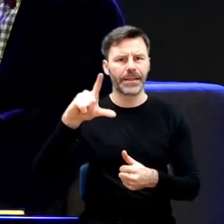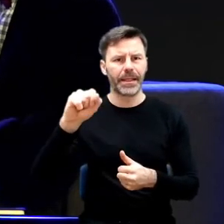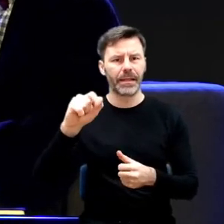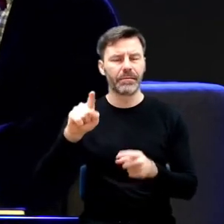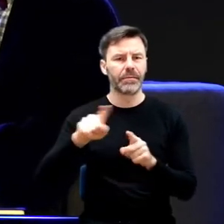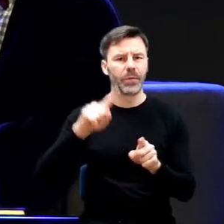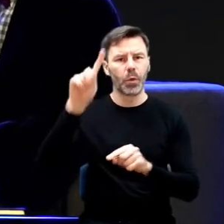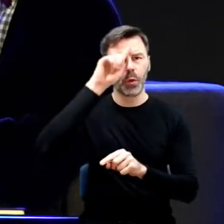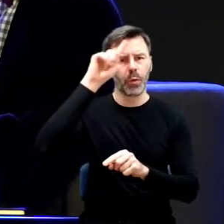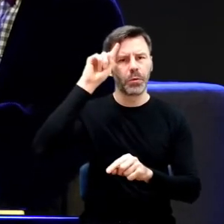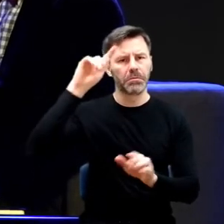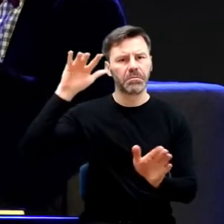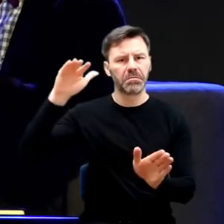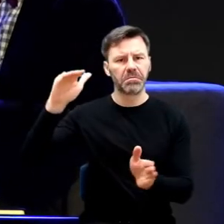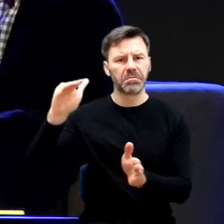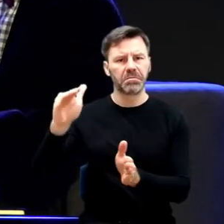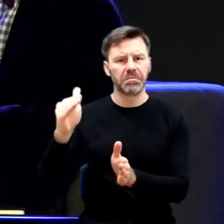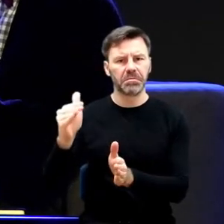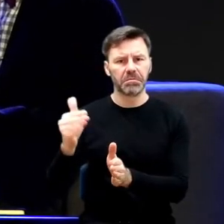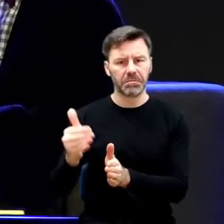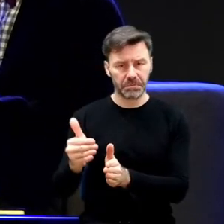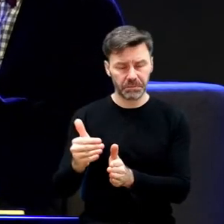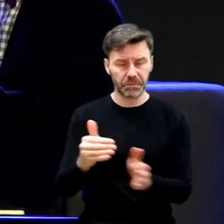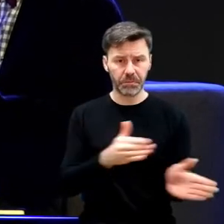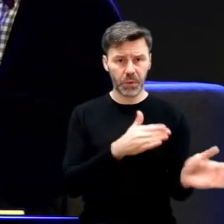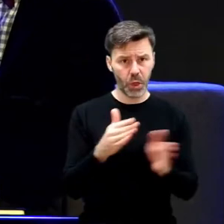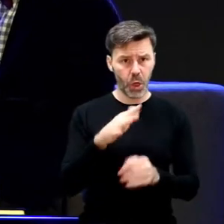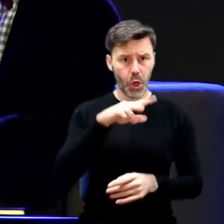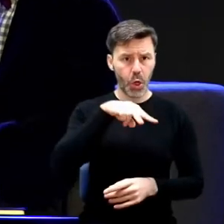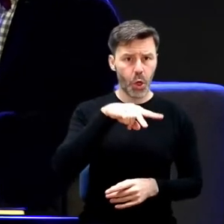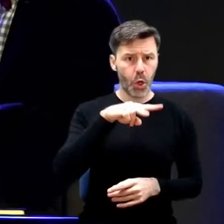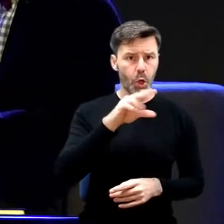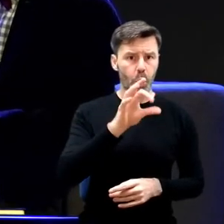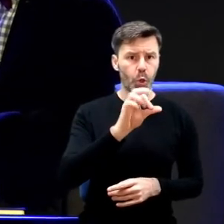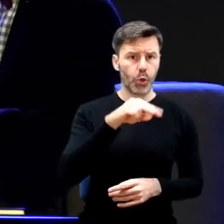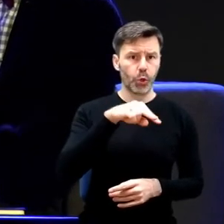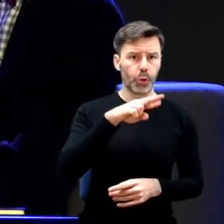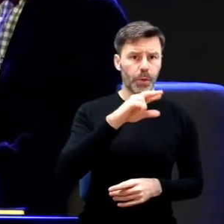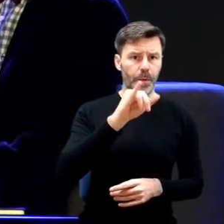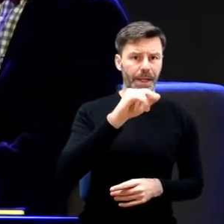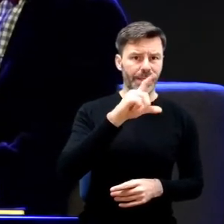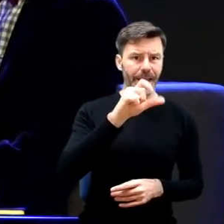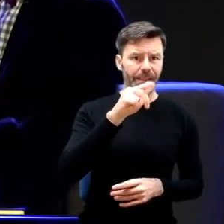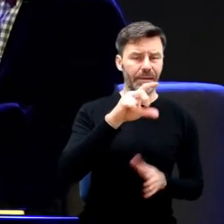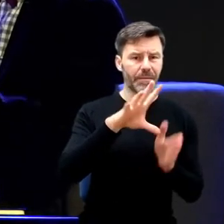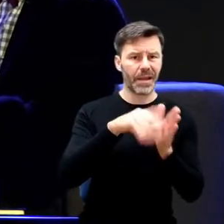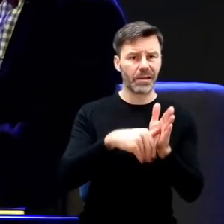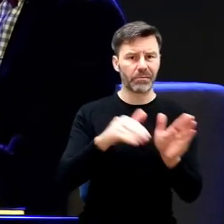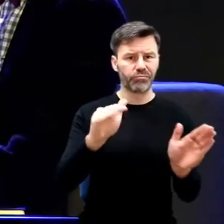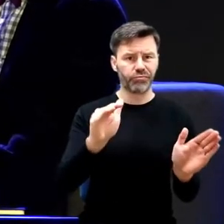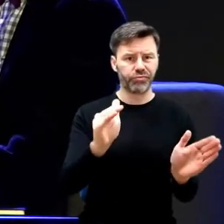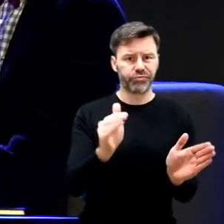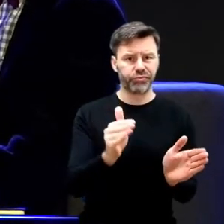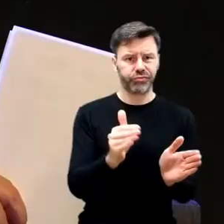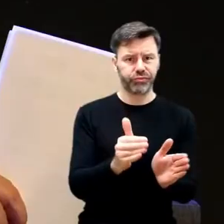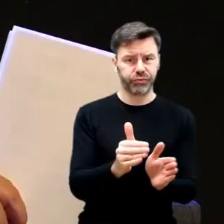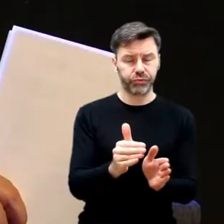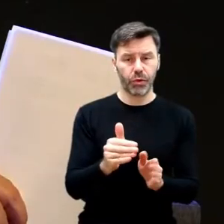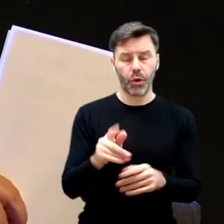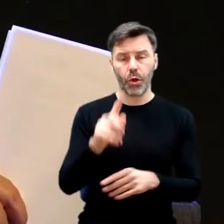która się składa na tą depopulację. Oczywiście kurczenie, niski przerost naturalny, czyli brak tego podstawowego jakby zasobu,